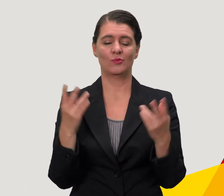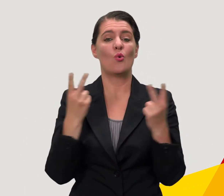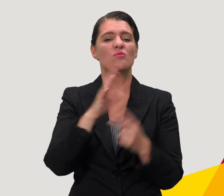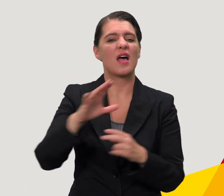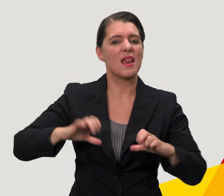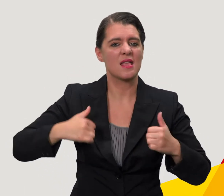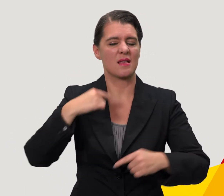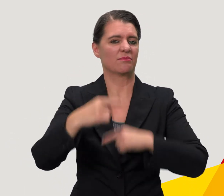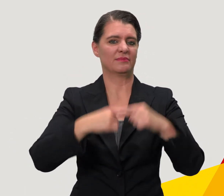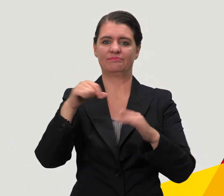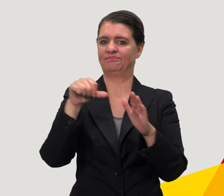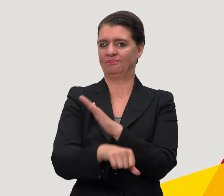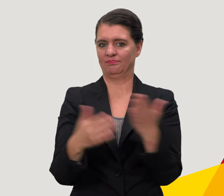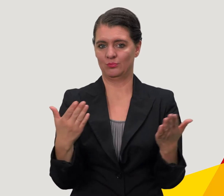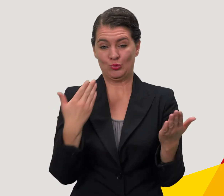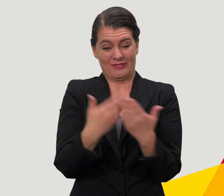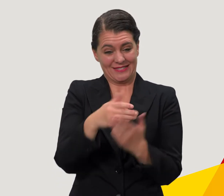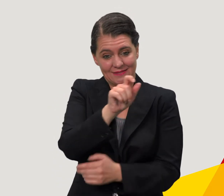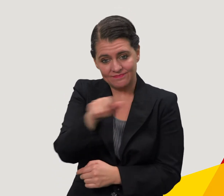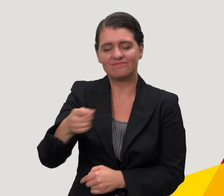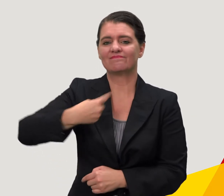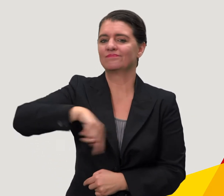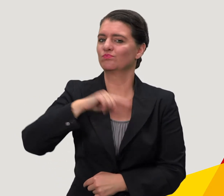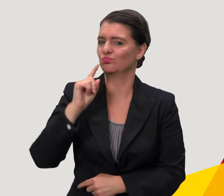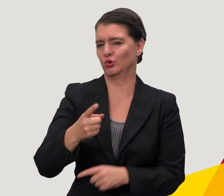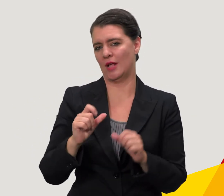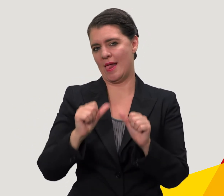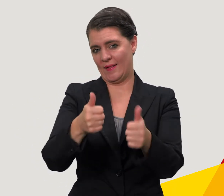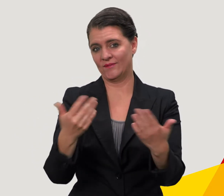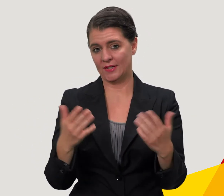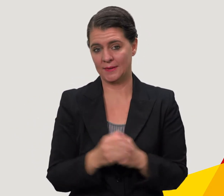weil es ihnen weniger gut oder gar schlecht geht.